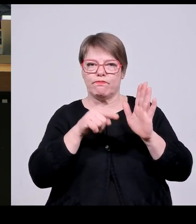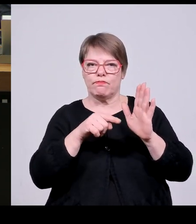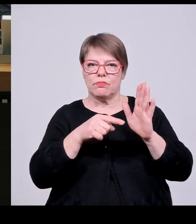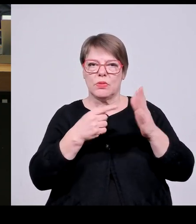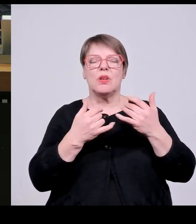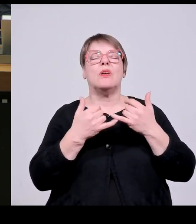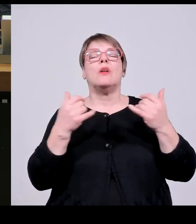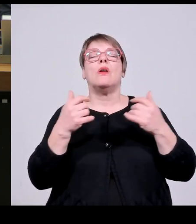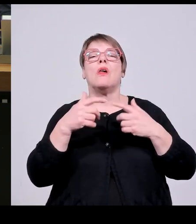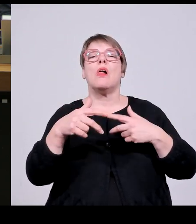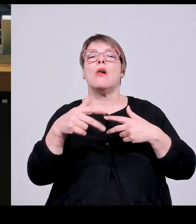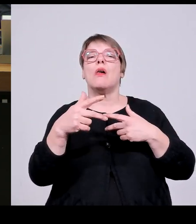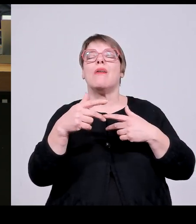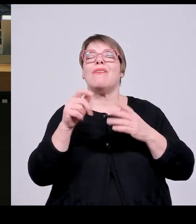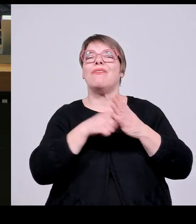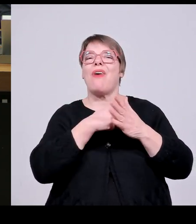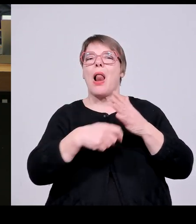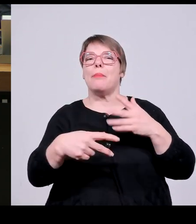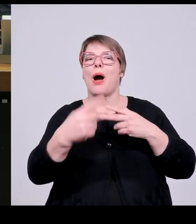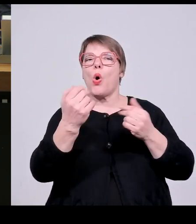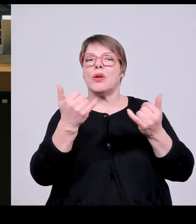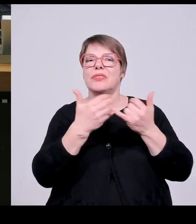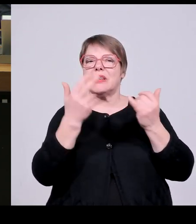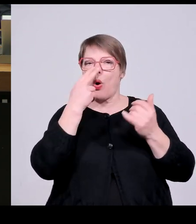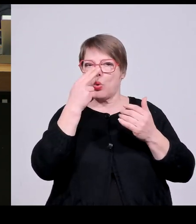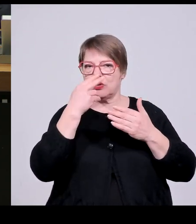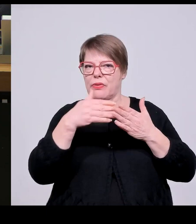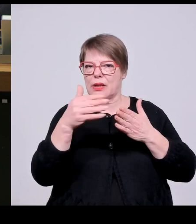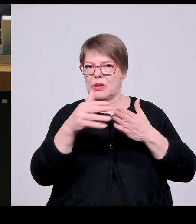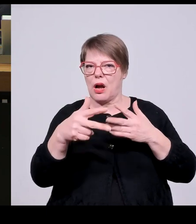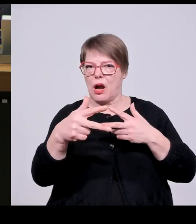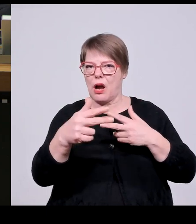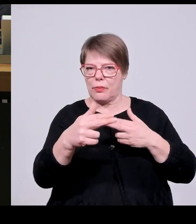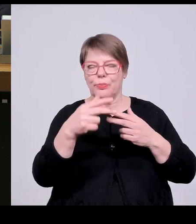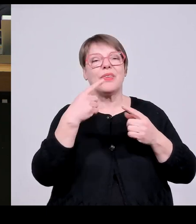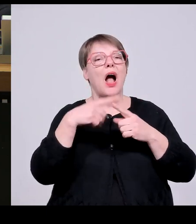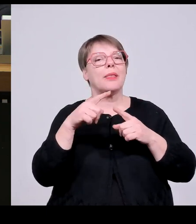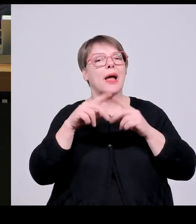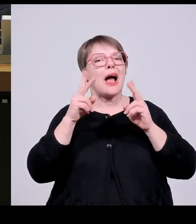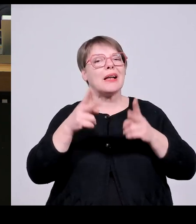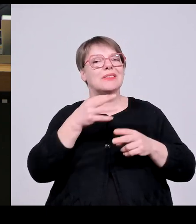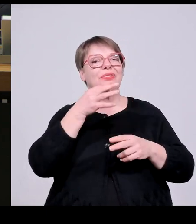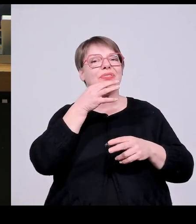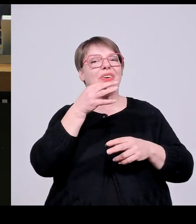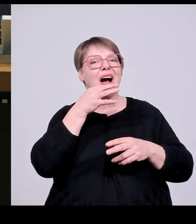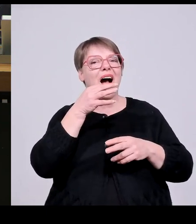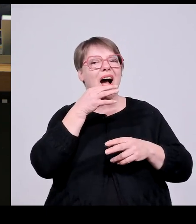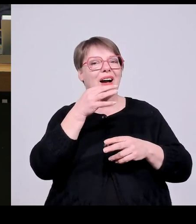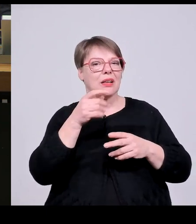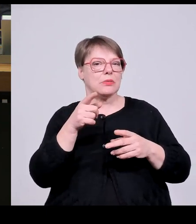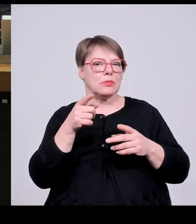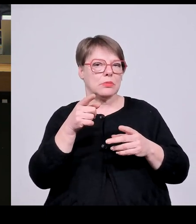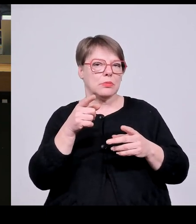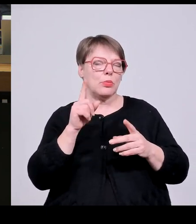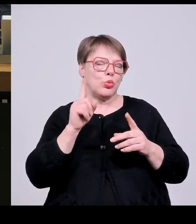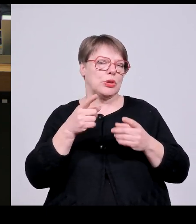Wiederholungswahlen ergebende Machtverhältnisse nicht zwingend in den Bezirksämtern widerspiegeln. Andererseits ist es